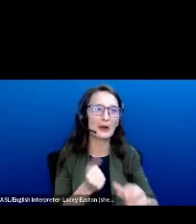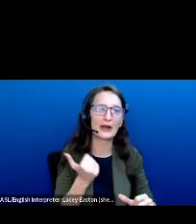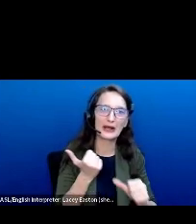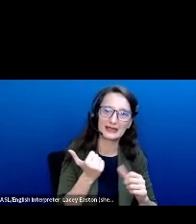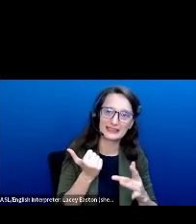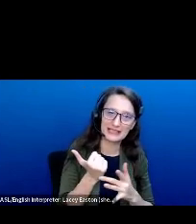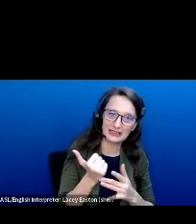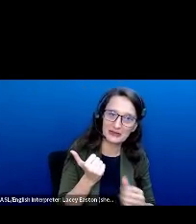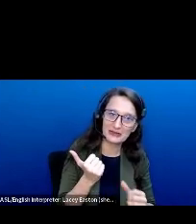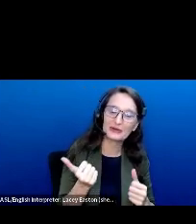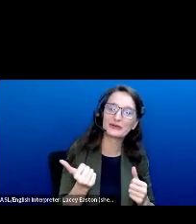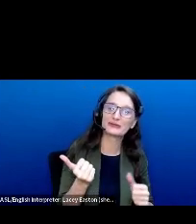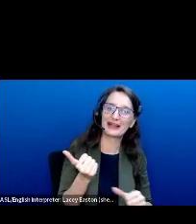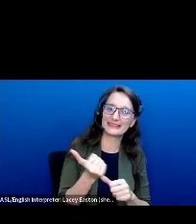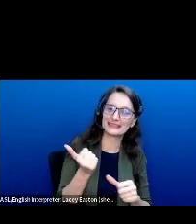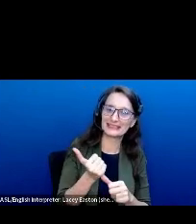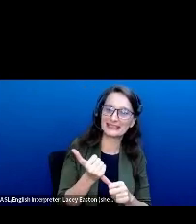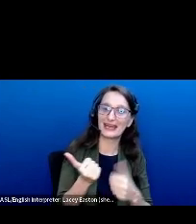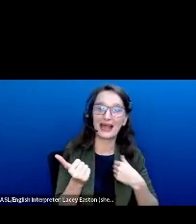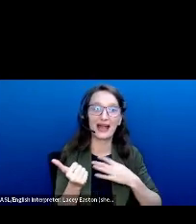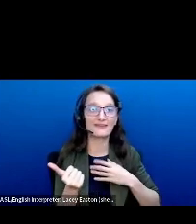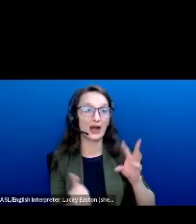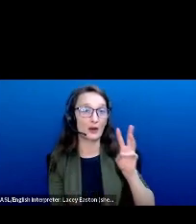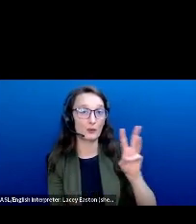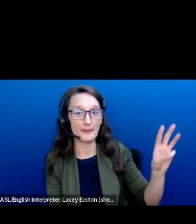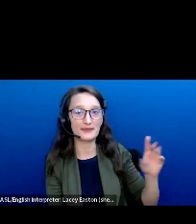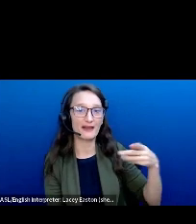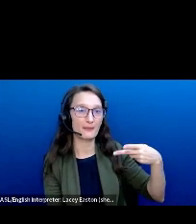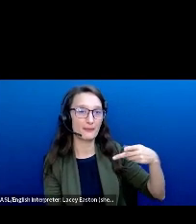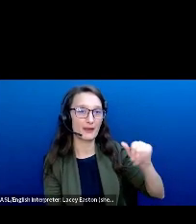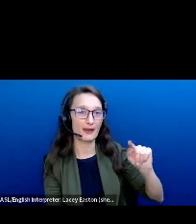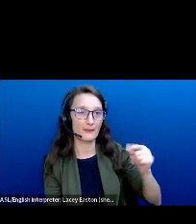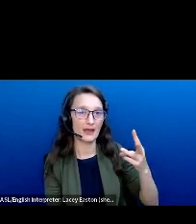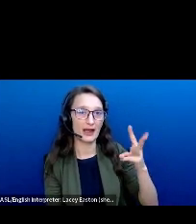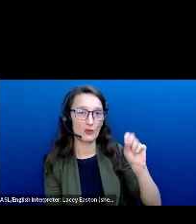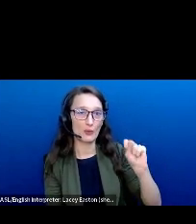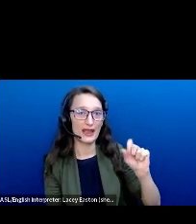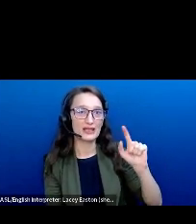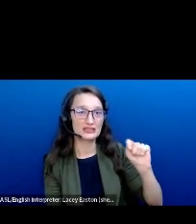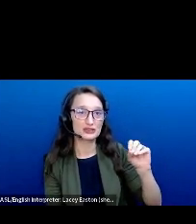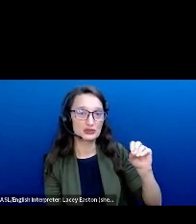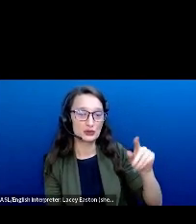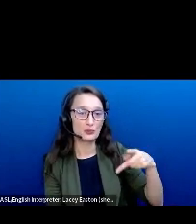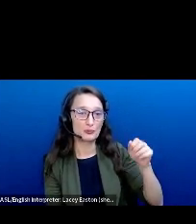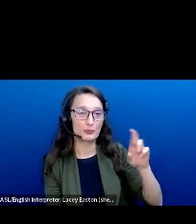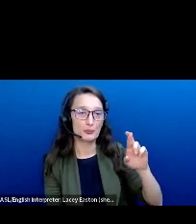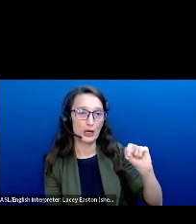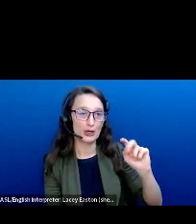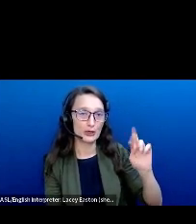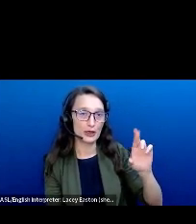pathways2partnership.org puede enviarnos un correo electrónico a info@pathways2partnership.org y así es como